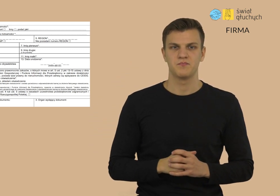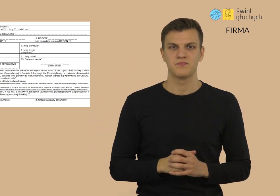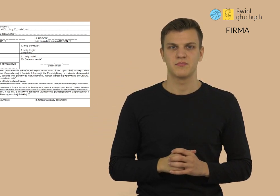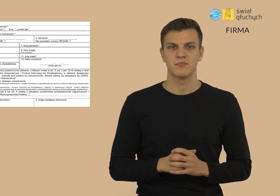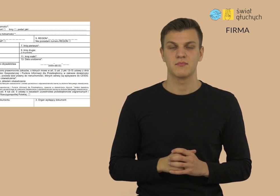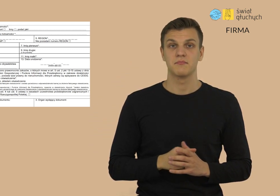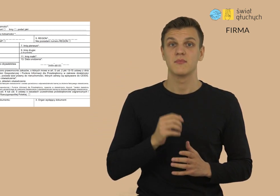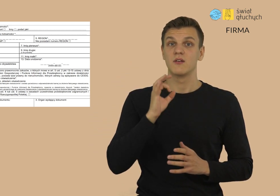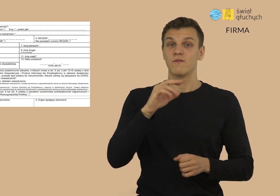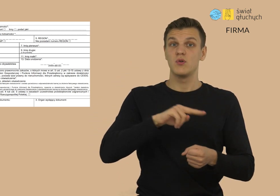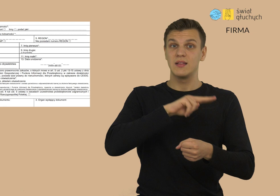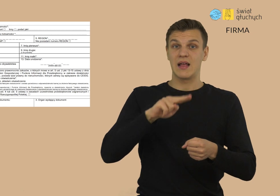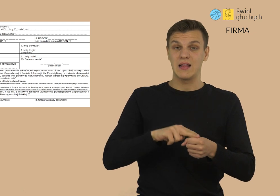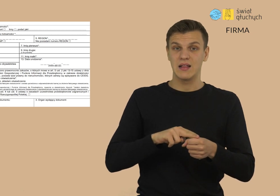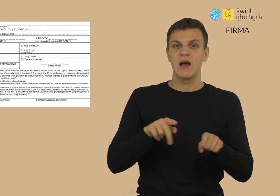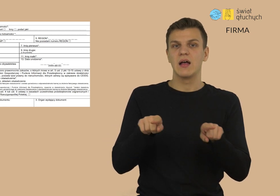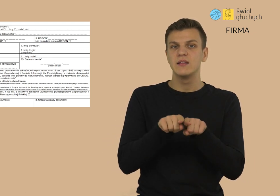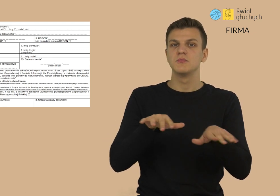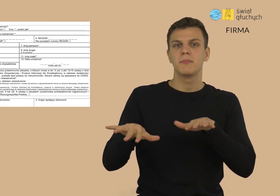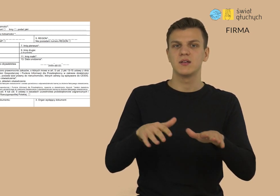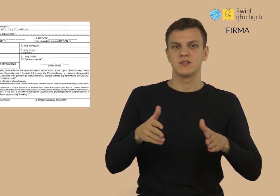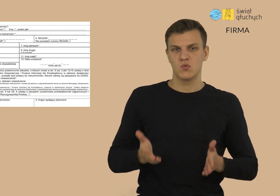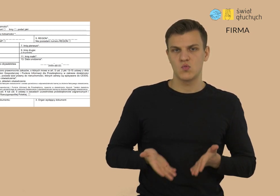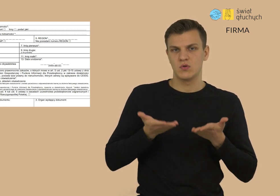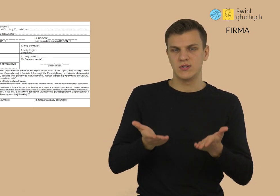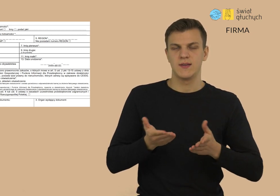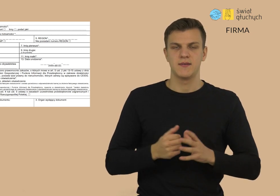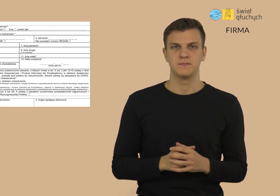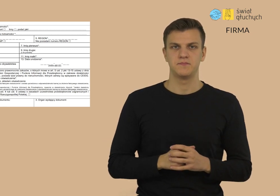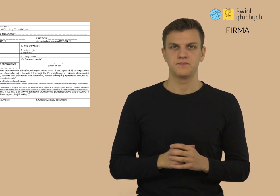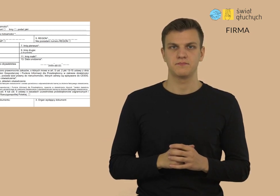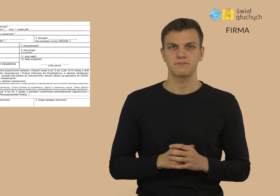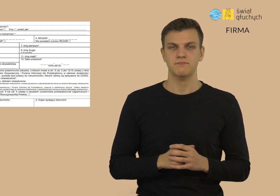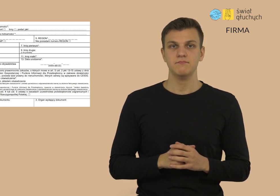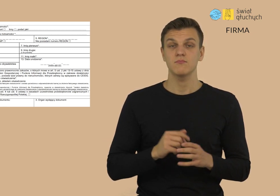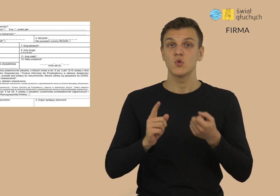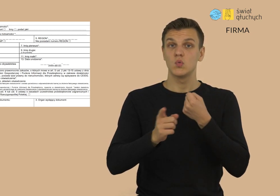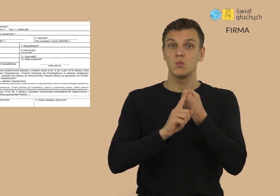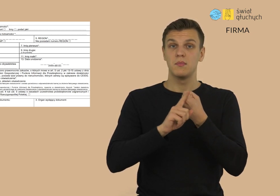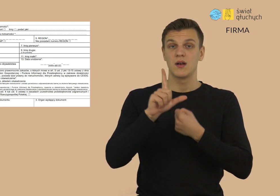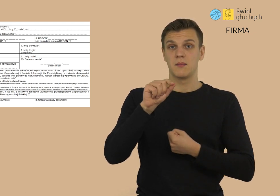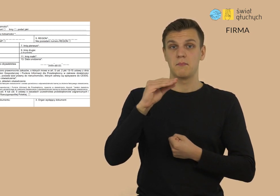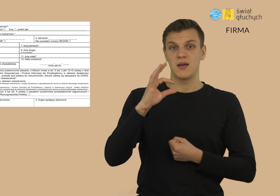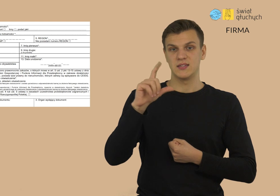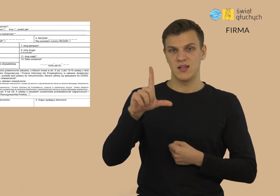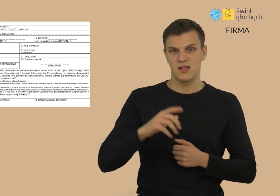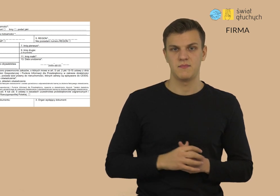data i miejsce urodzenia, numer PESEL.